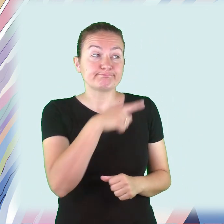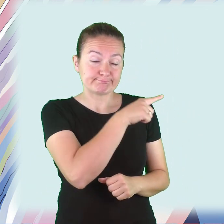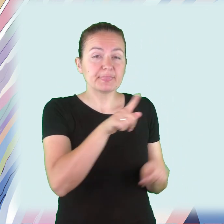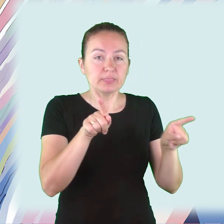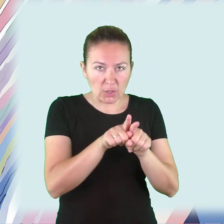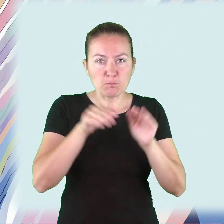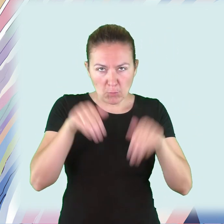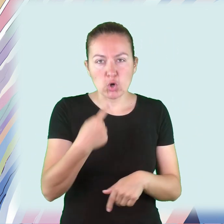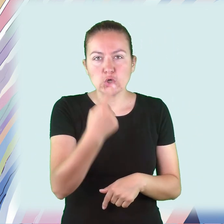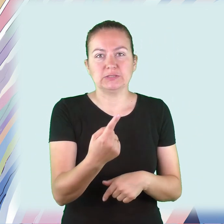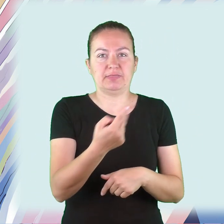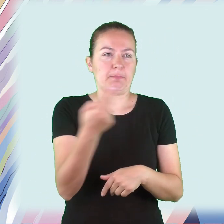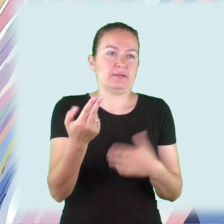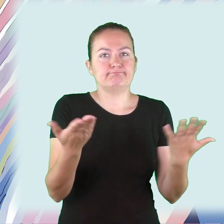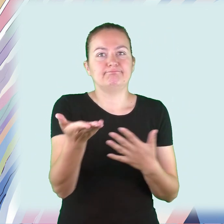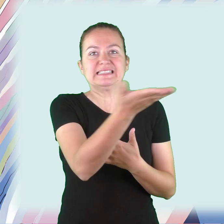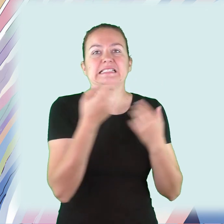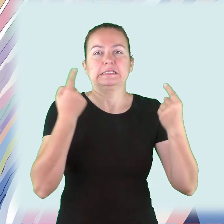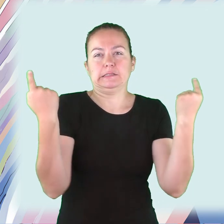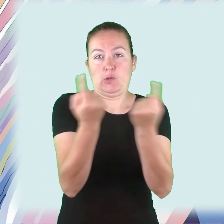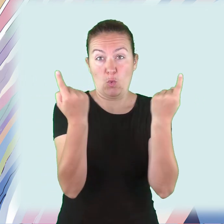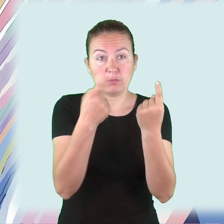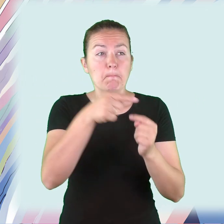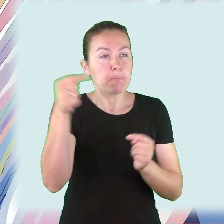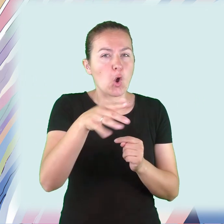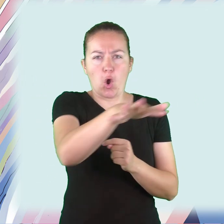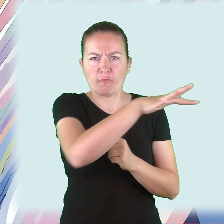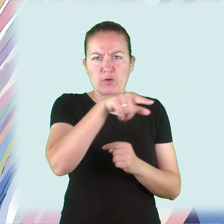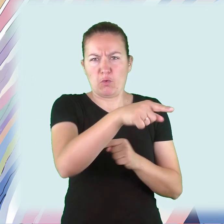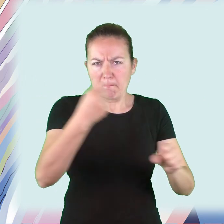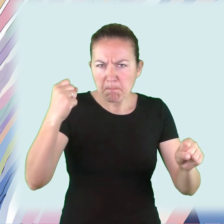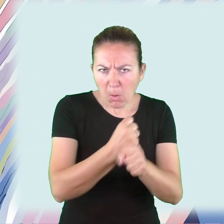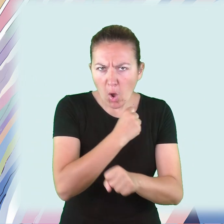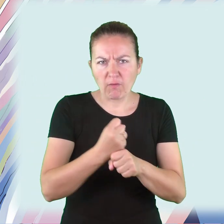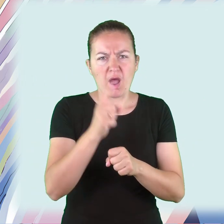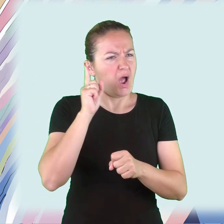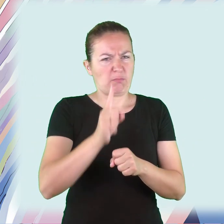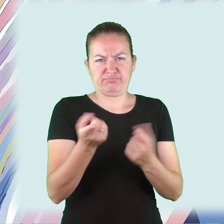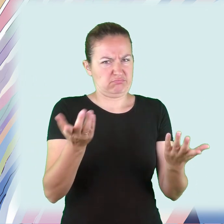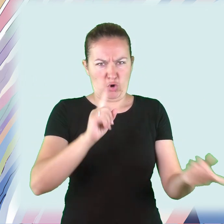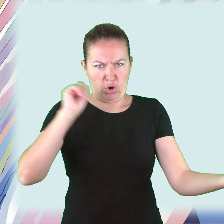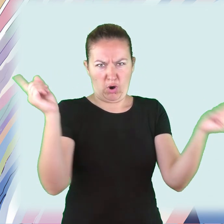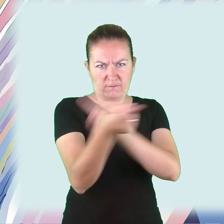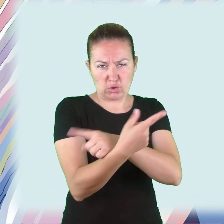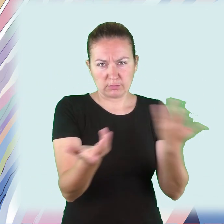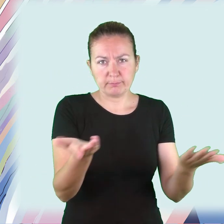Parodią nazywamy także sytuację, w której coś miało być poważne, a wyszło odwrotnie.